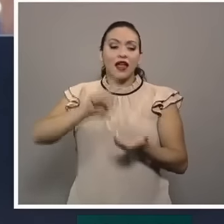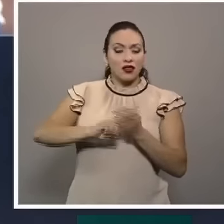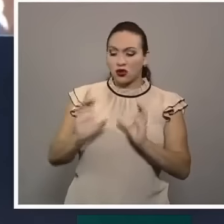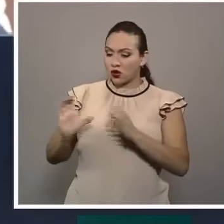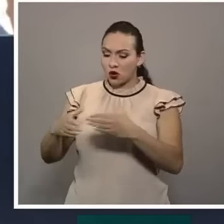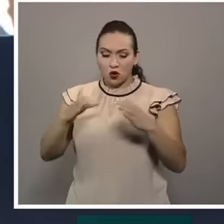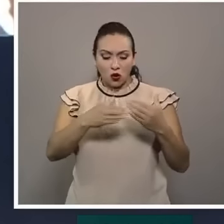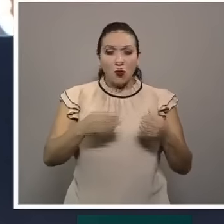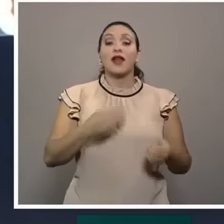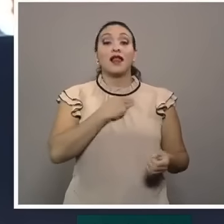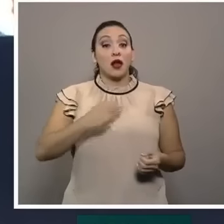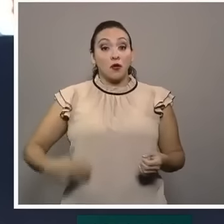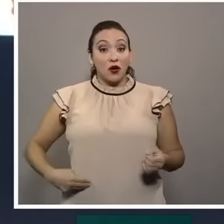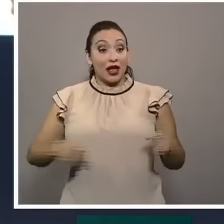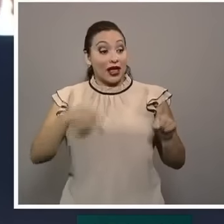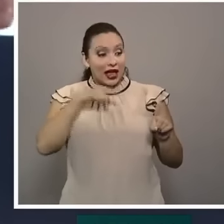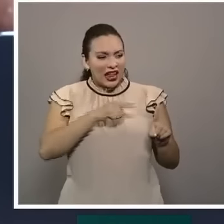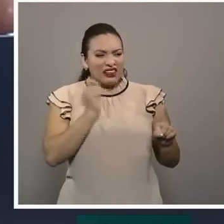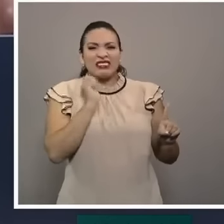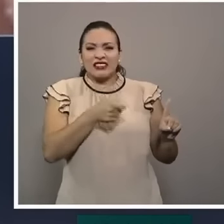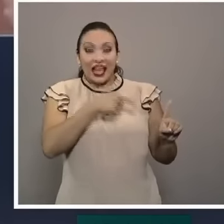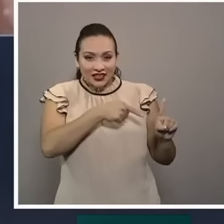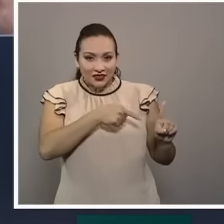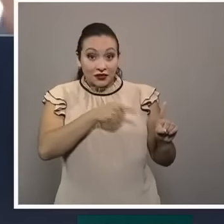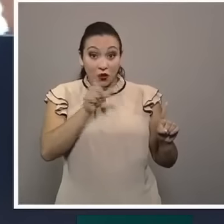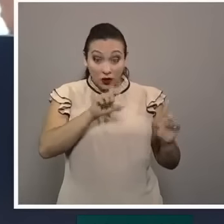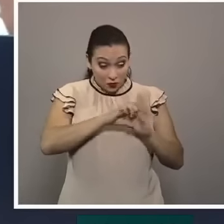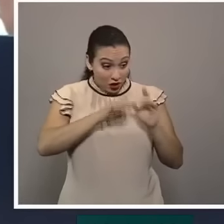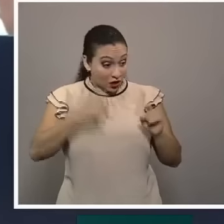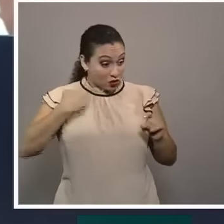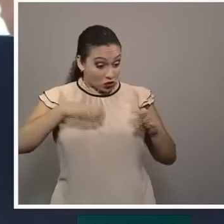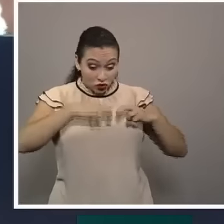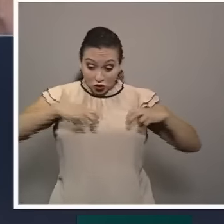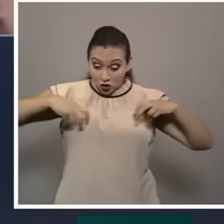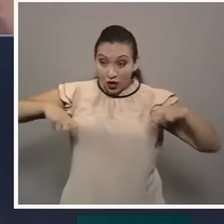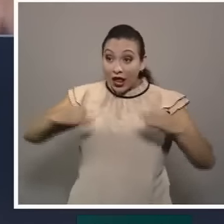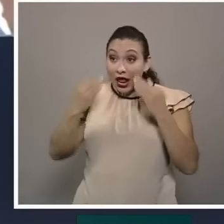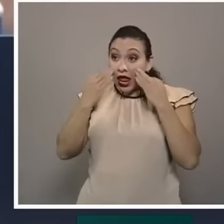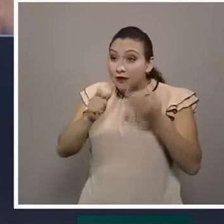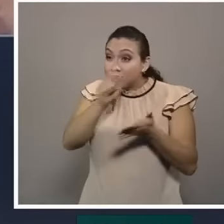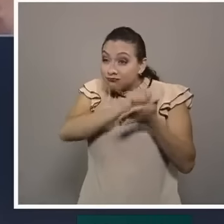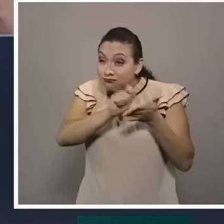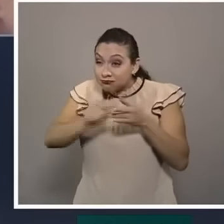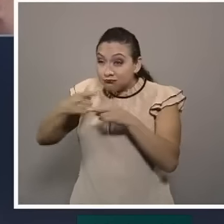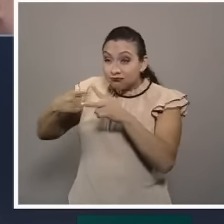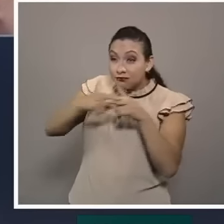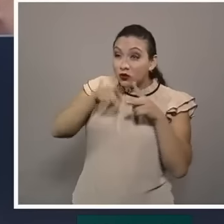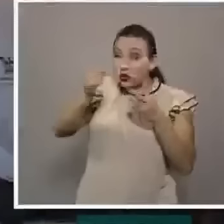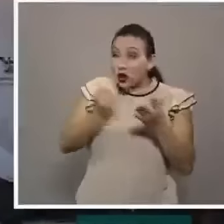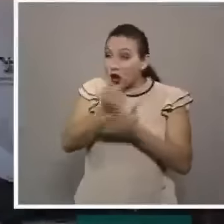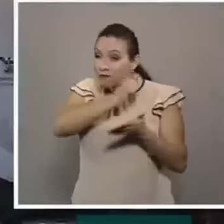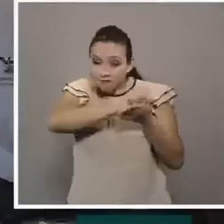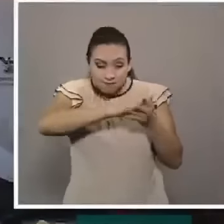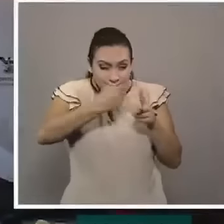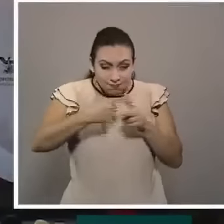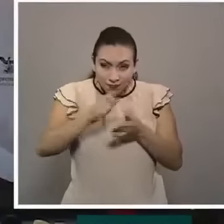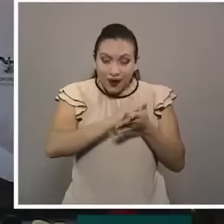Él da fe de que cuántos estamos, qué decimos y qué decidimos. La función de él es hacer como si